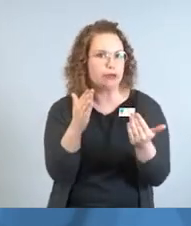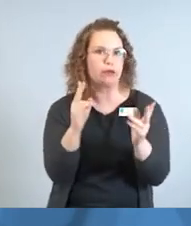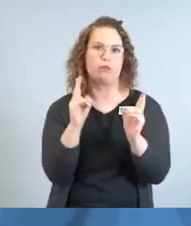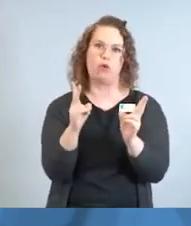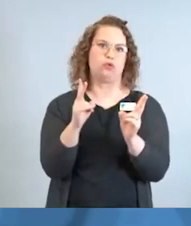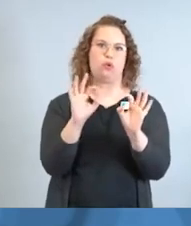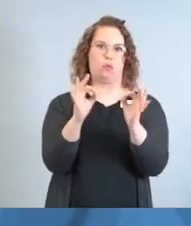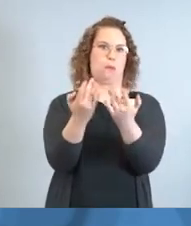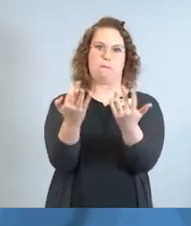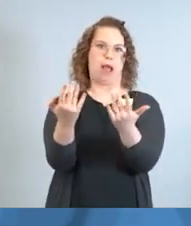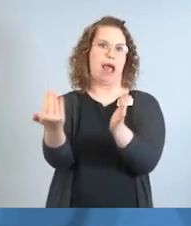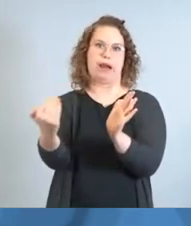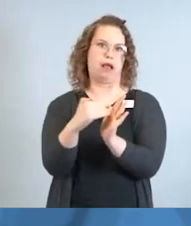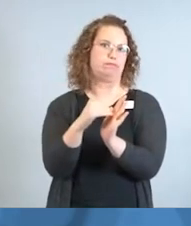Emme ole vielä saaneet siitä vahvistusta.